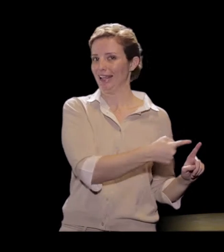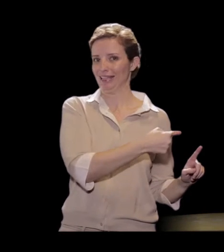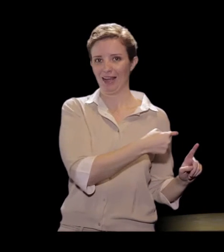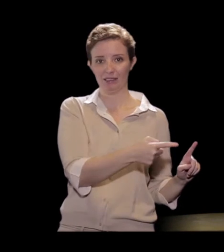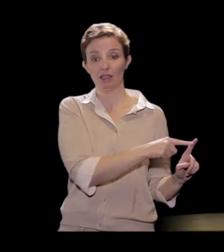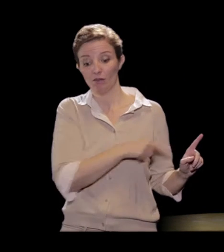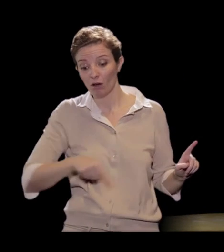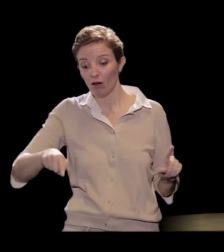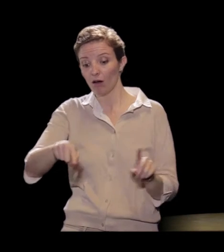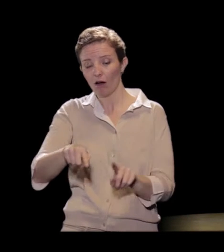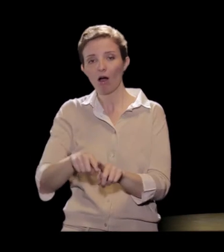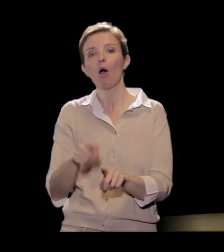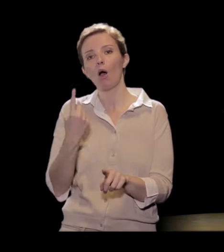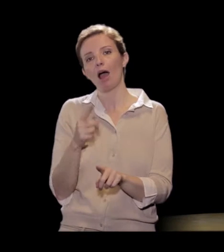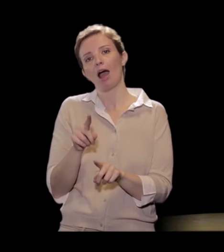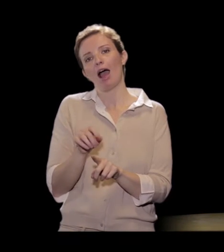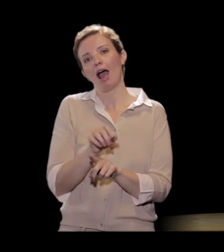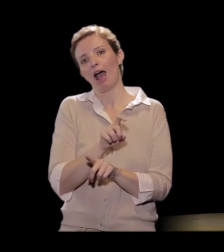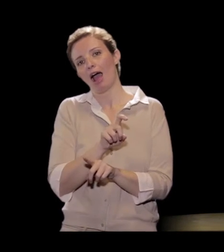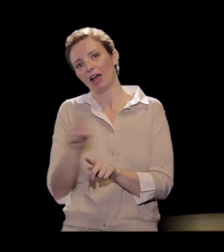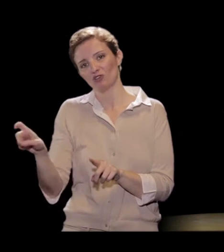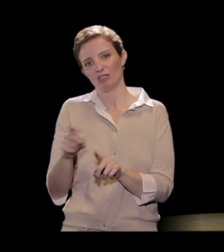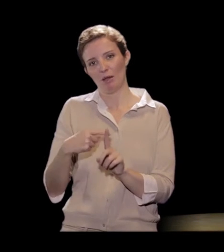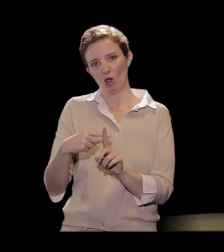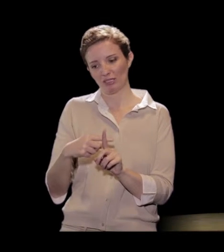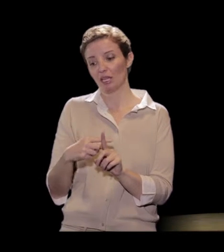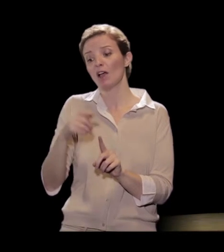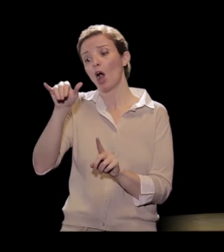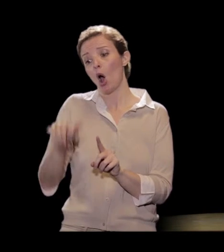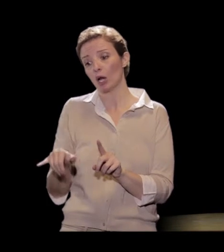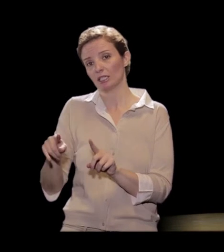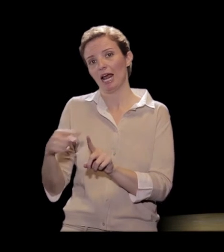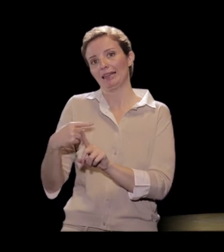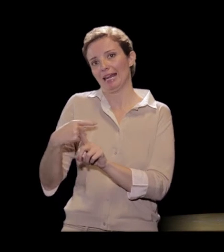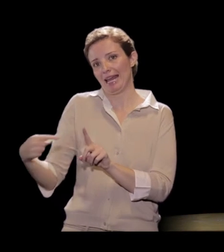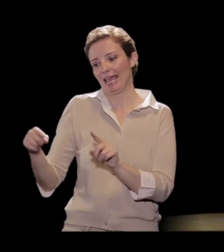e nel quarto quadrante l'ascissa è positiva e l'ordinata è negativa.